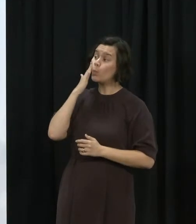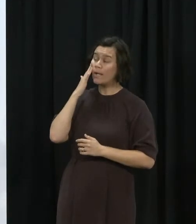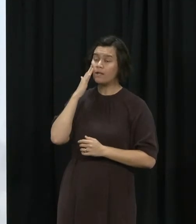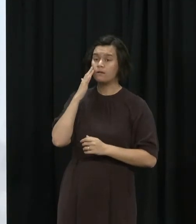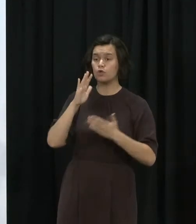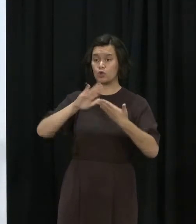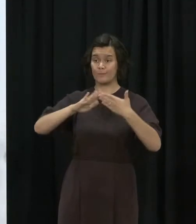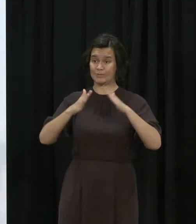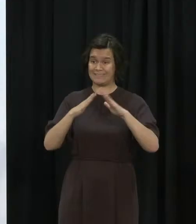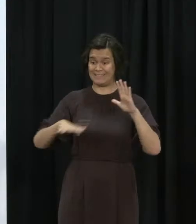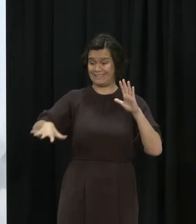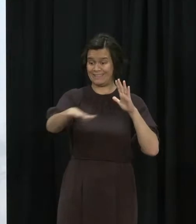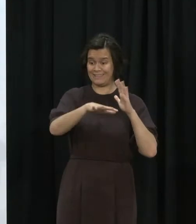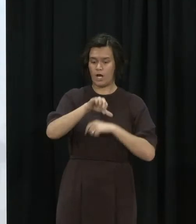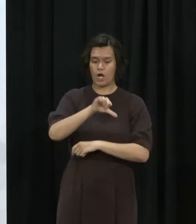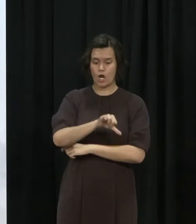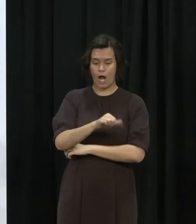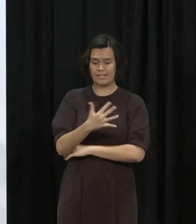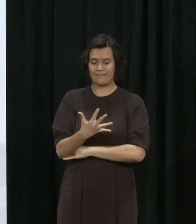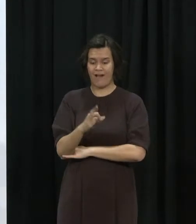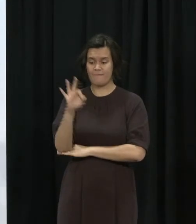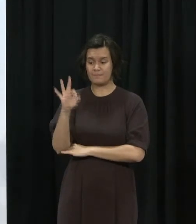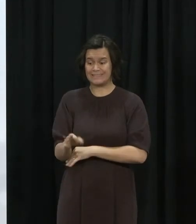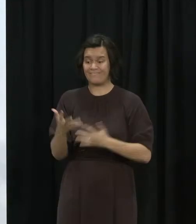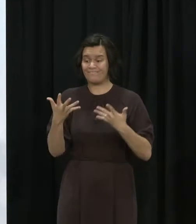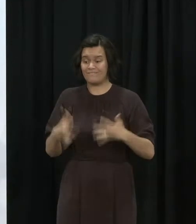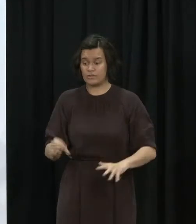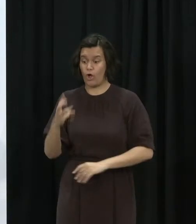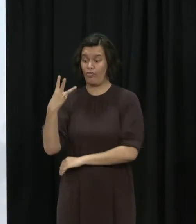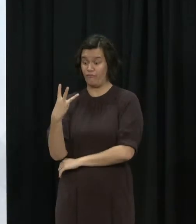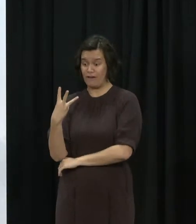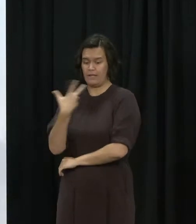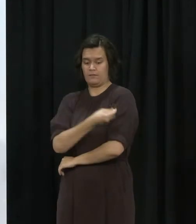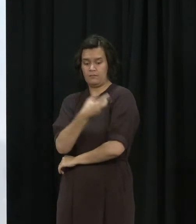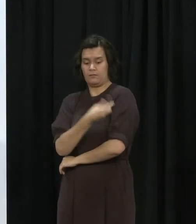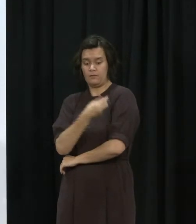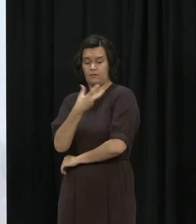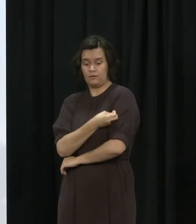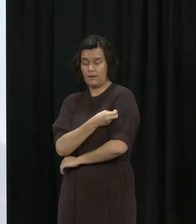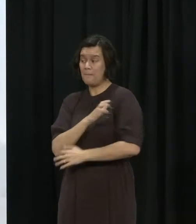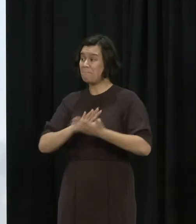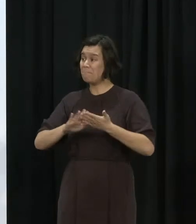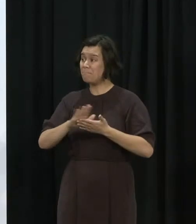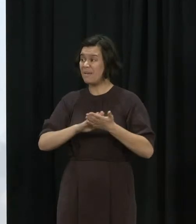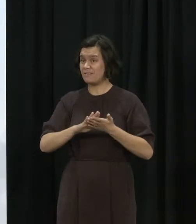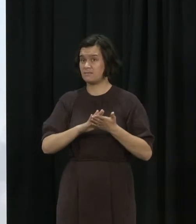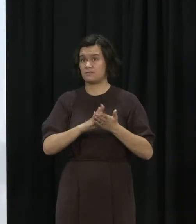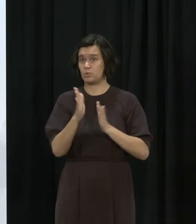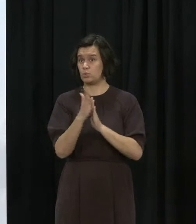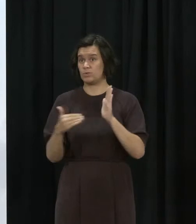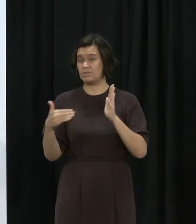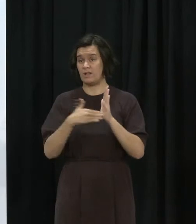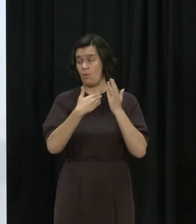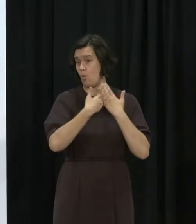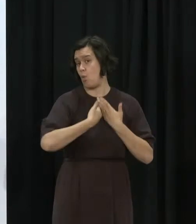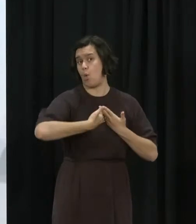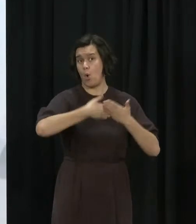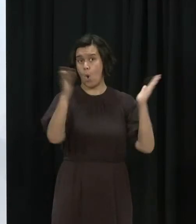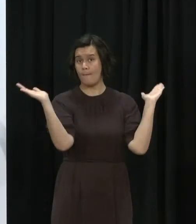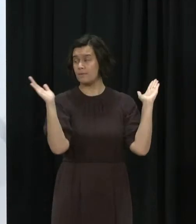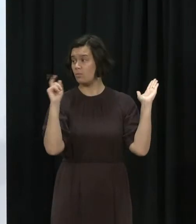Kao.